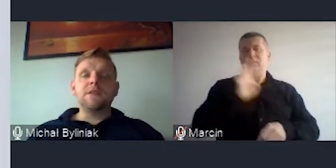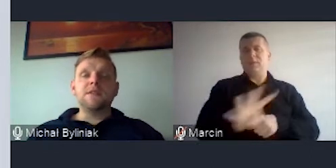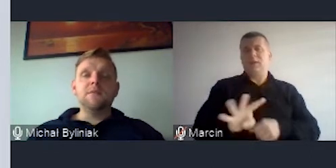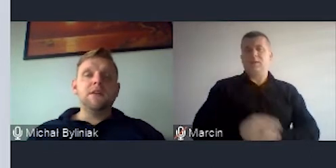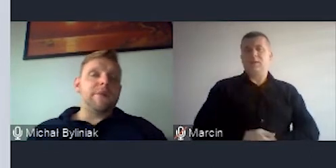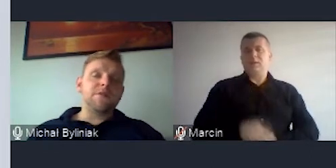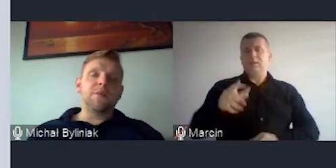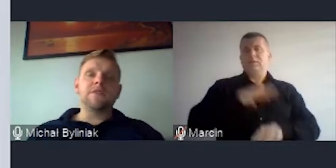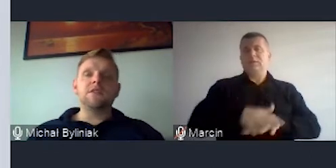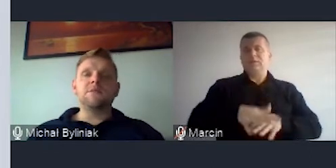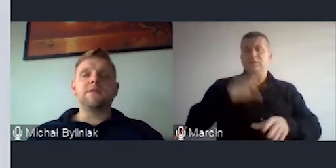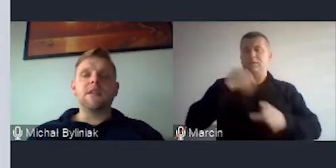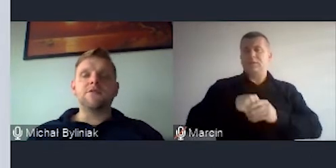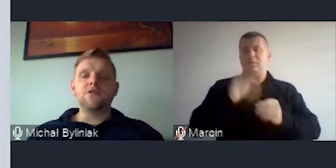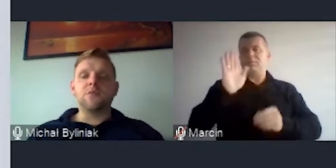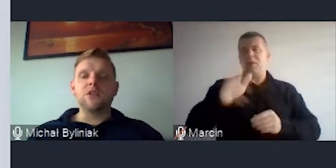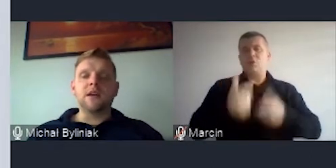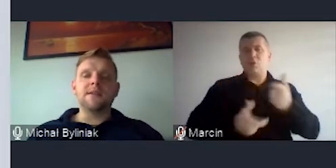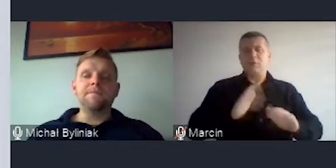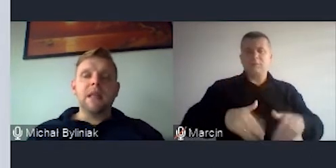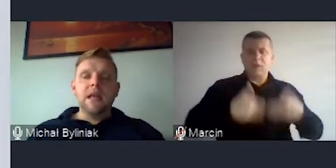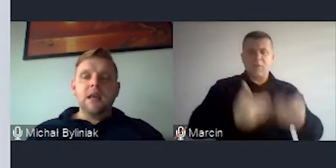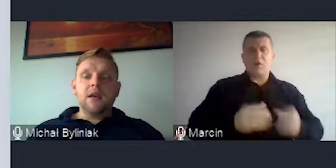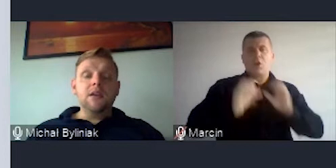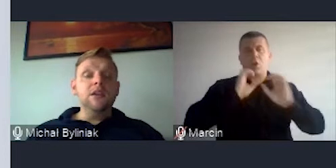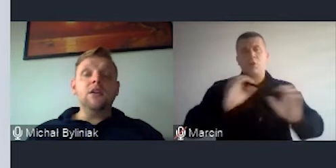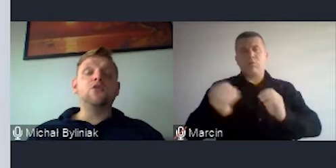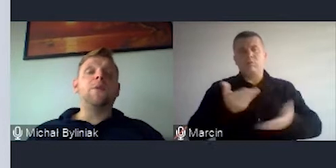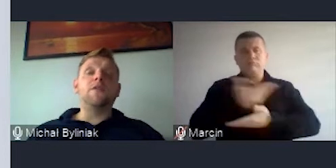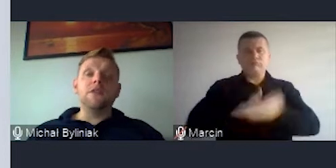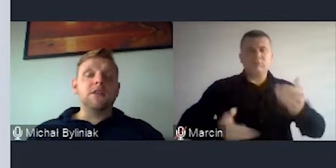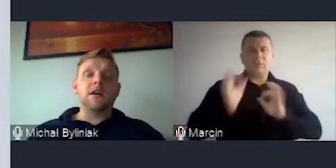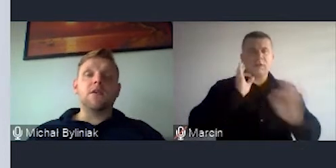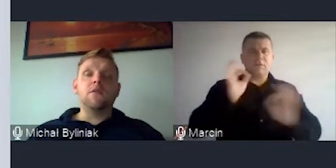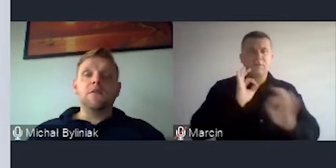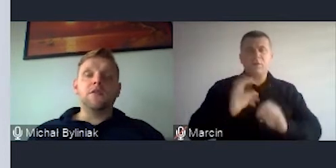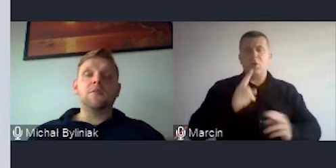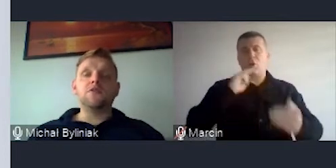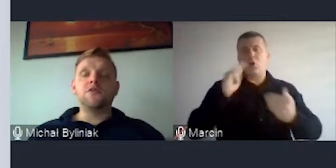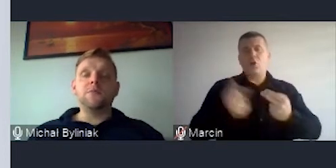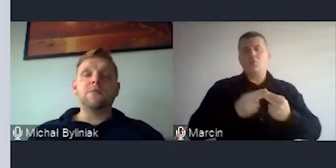w tym systemie Państwo prowadzicie sprawozdawczość, komunikacje i odpowiedź na taką wiadomość czy pismo,